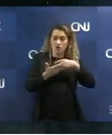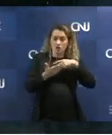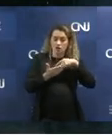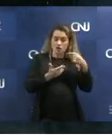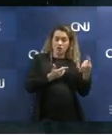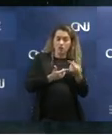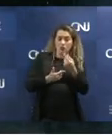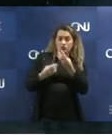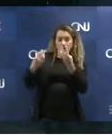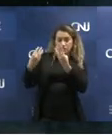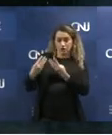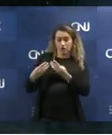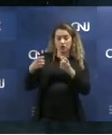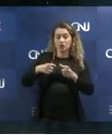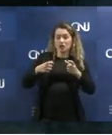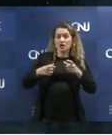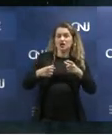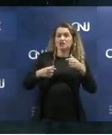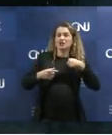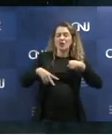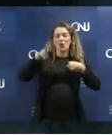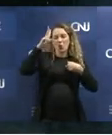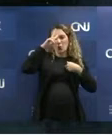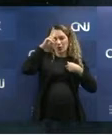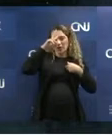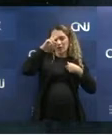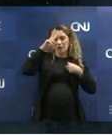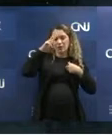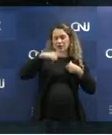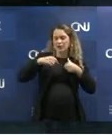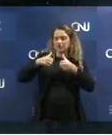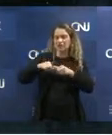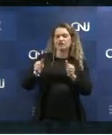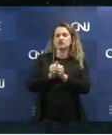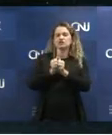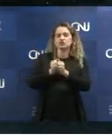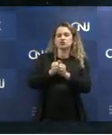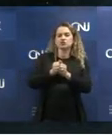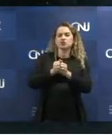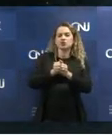Eu me recordo que eu estava como juiz auxiliar na Corregedoria Nacional em 2019